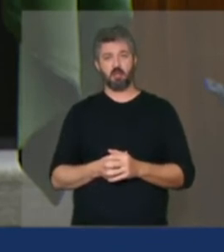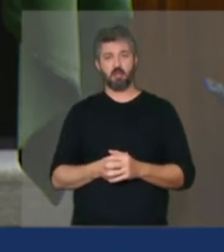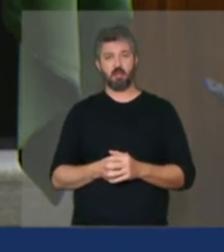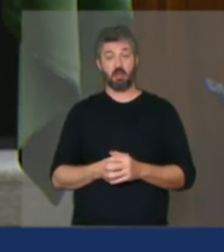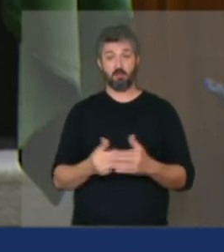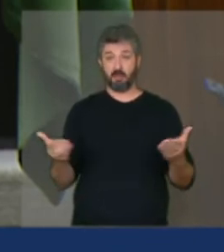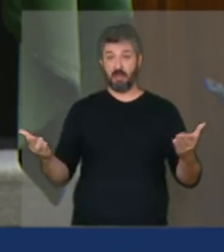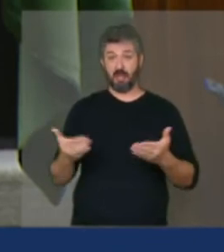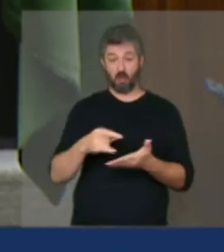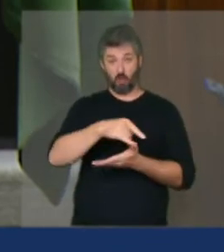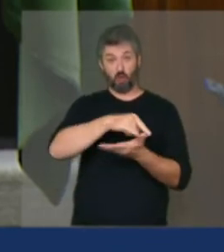PARCERIA ENTRE BOLSONARO E O REVERENDO HAMILTON, AQUELE QUE